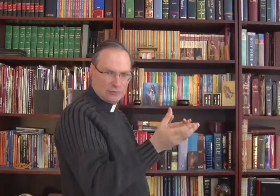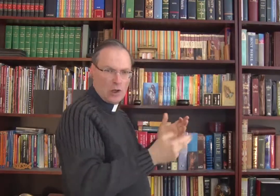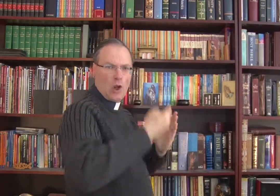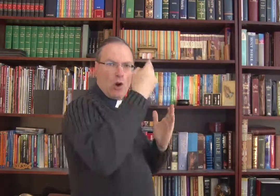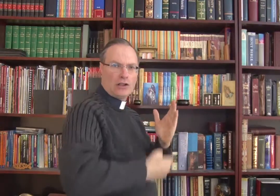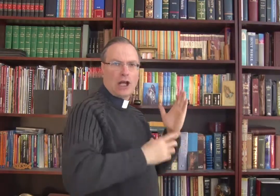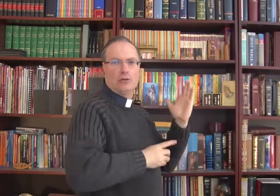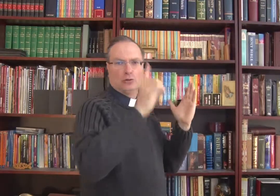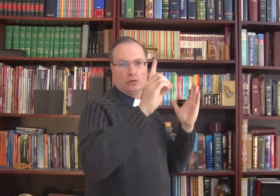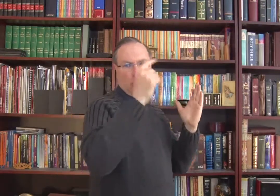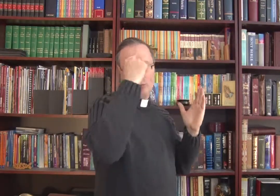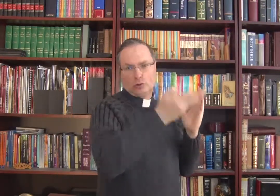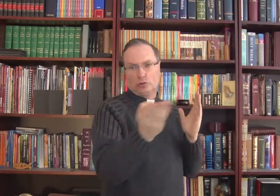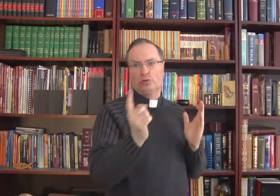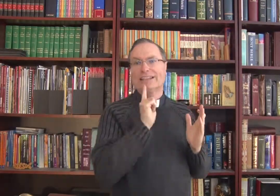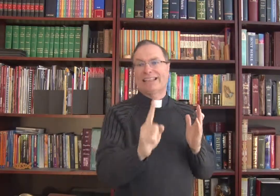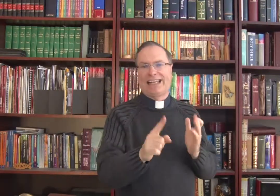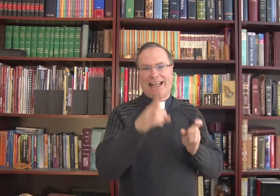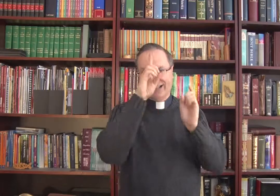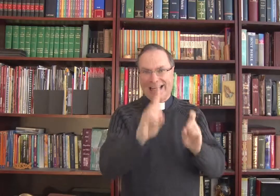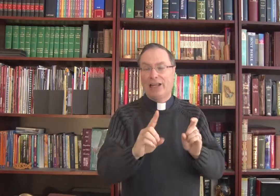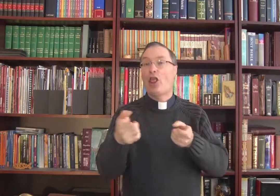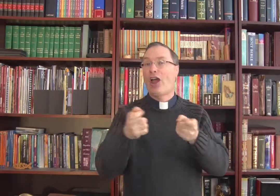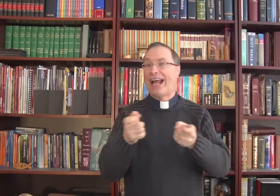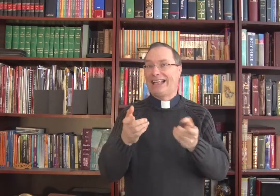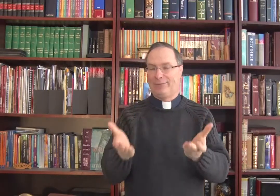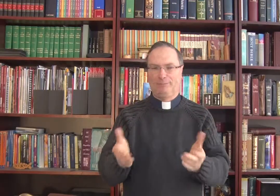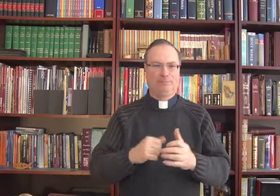Le contrat de Dieu pour celui qui est digne de régner.